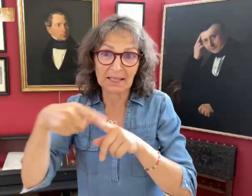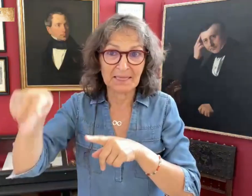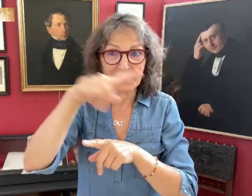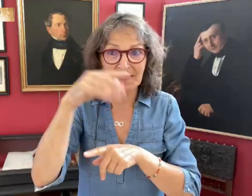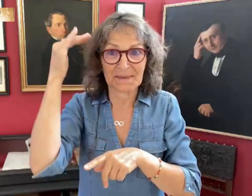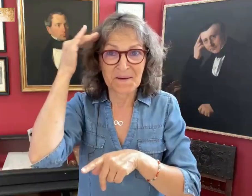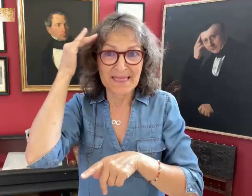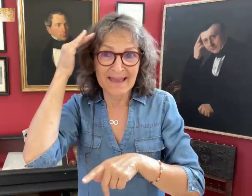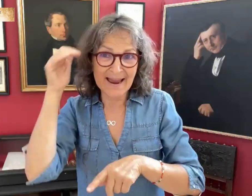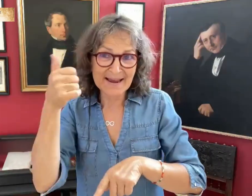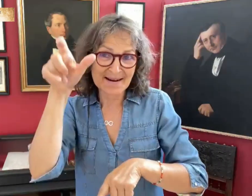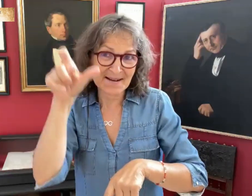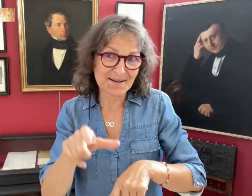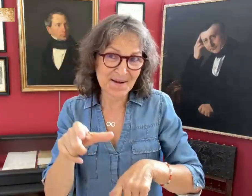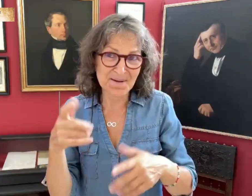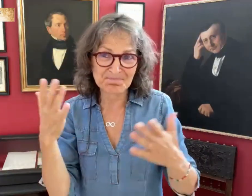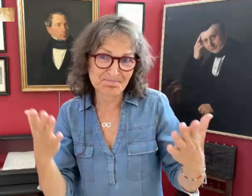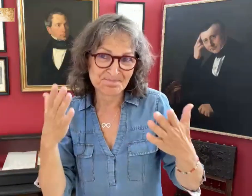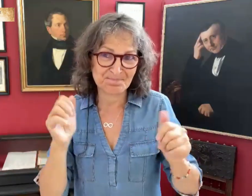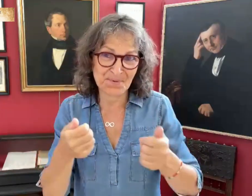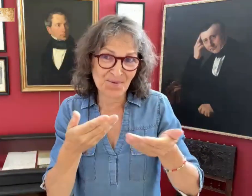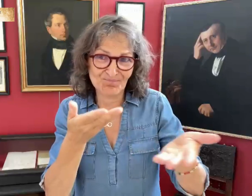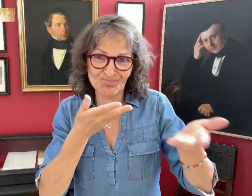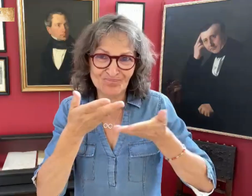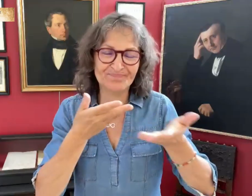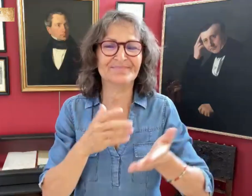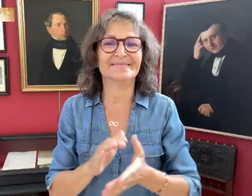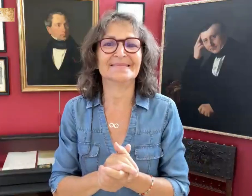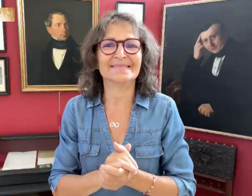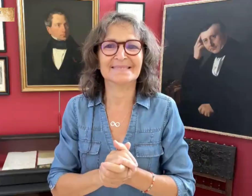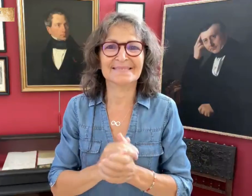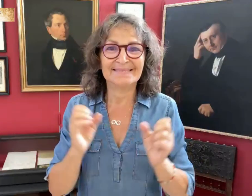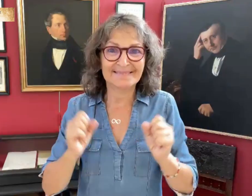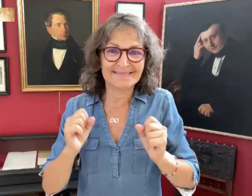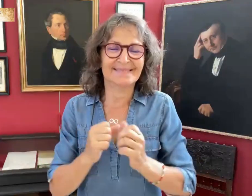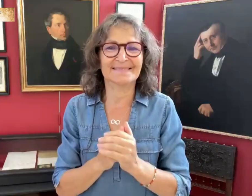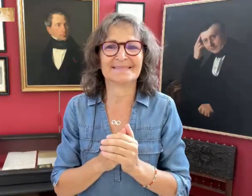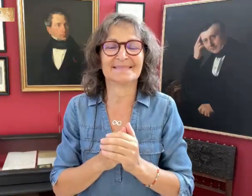Peut-être que vous connaissez un professionnel dans ce domaine. Merci de nous le faire savoir.